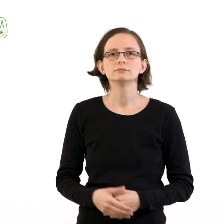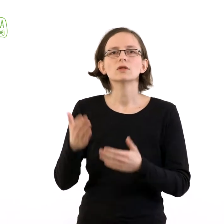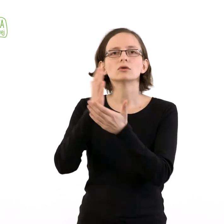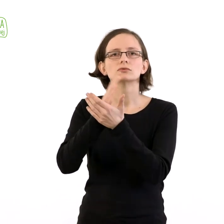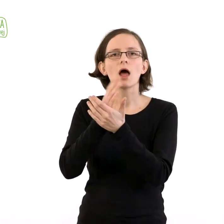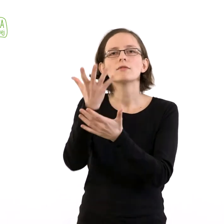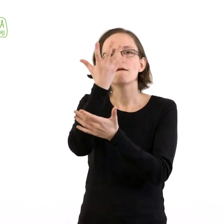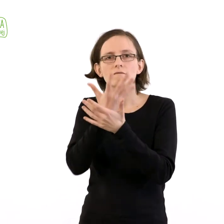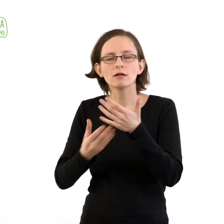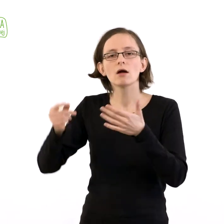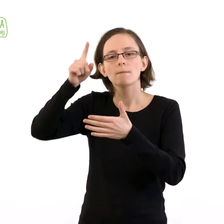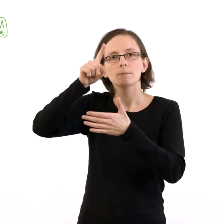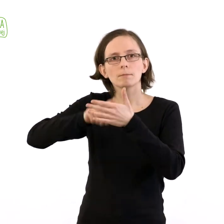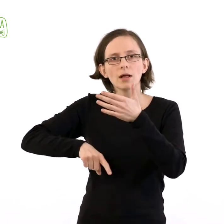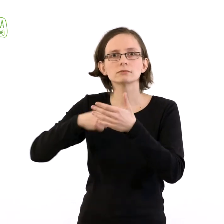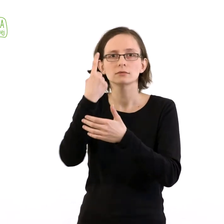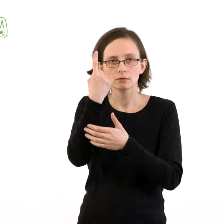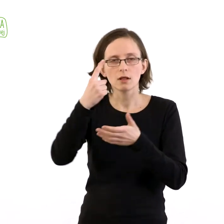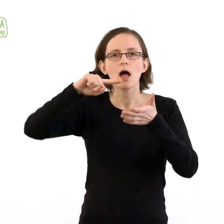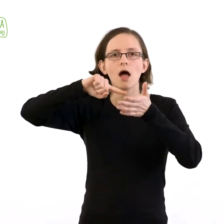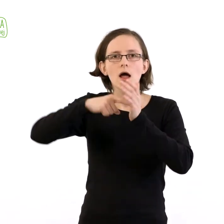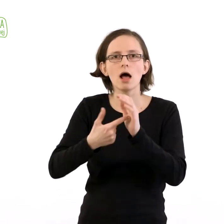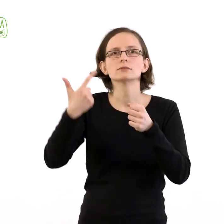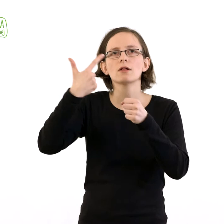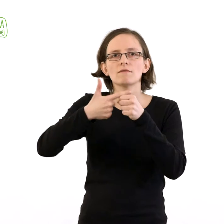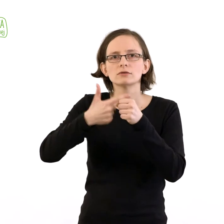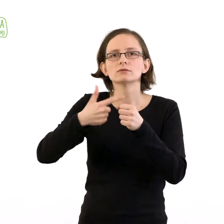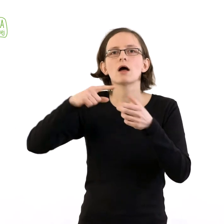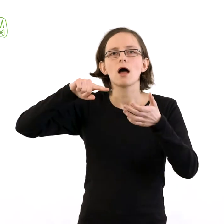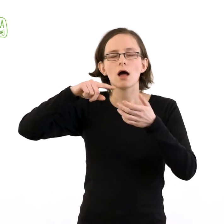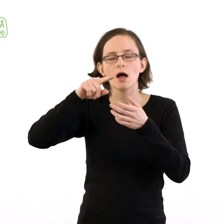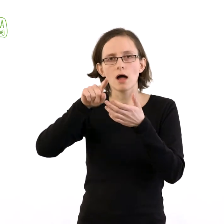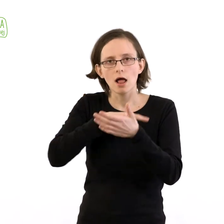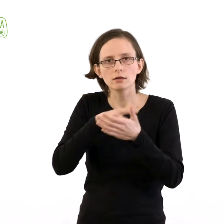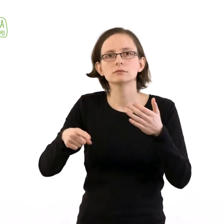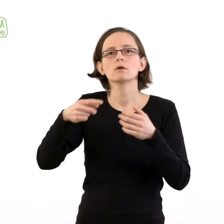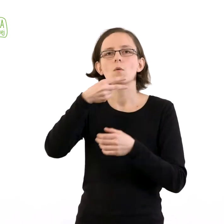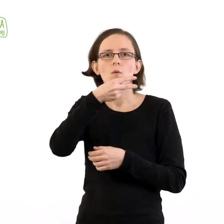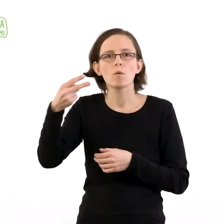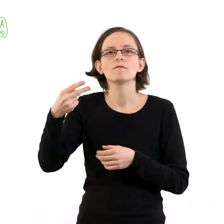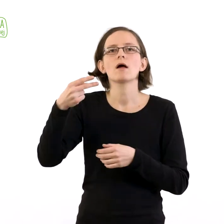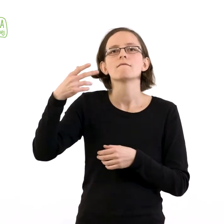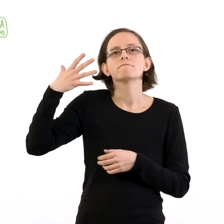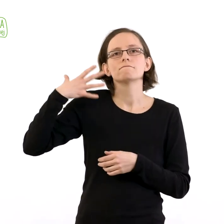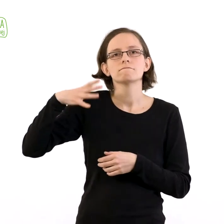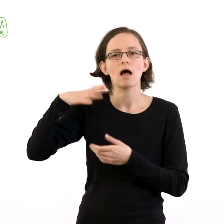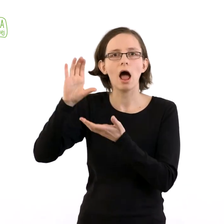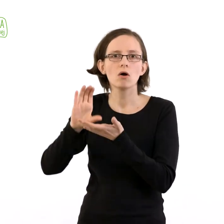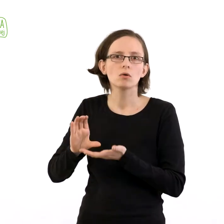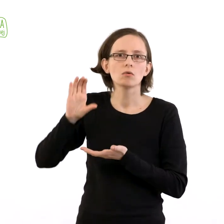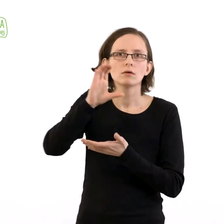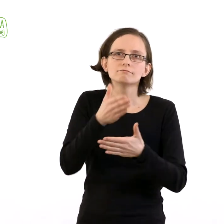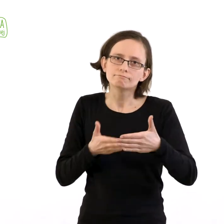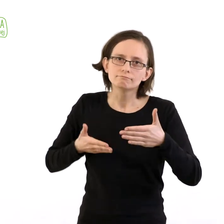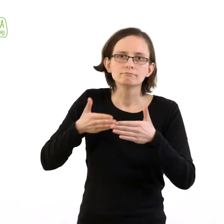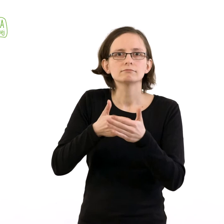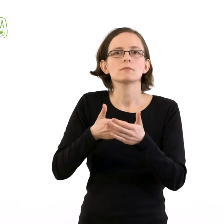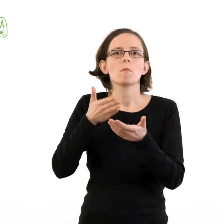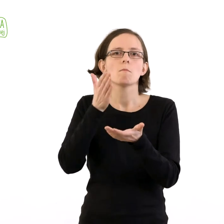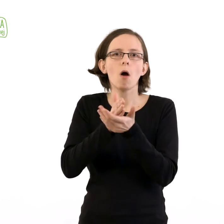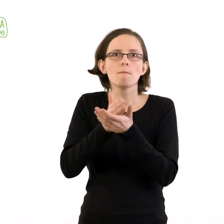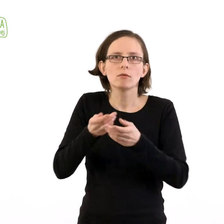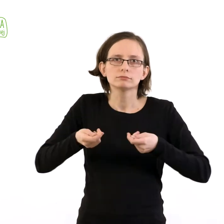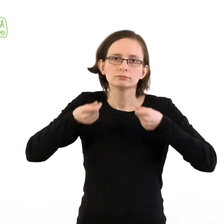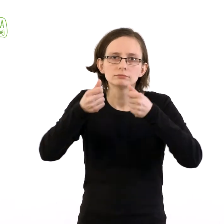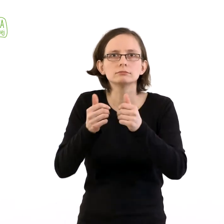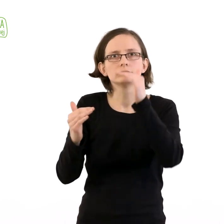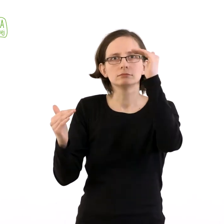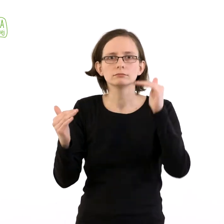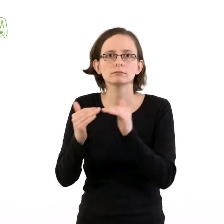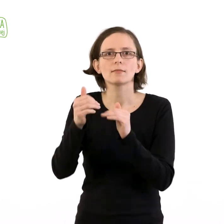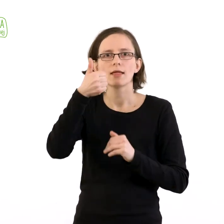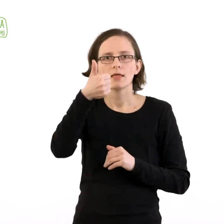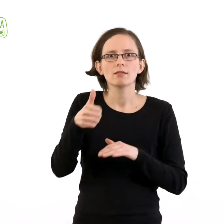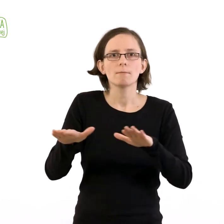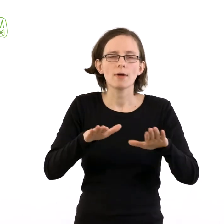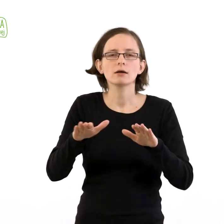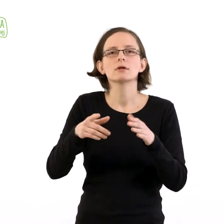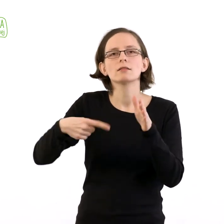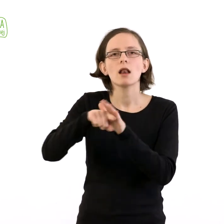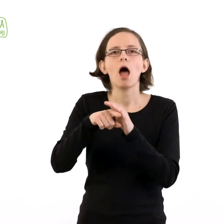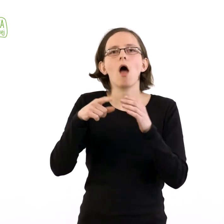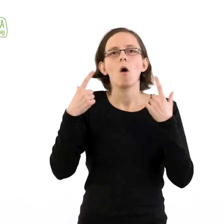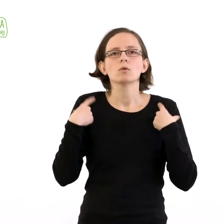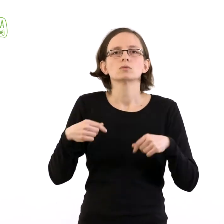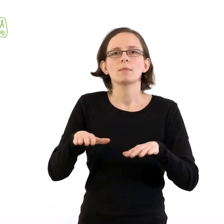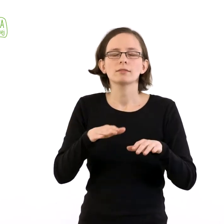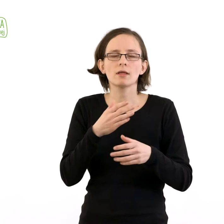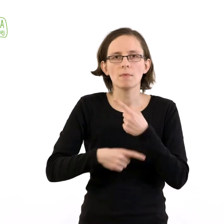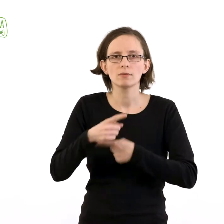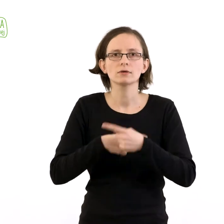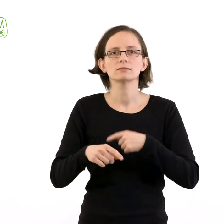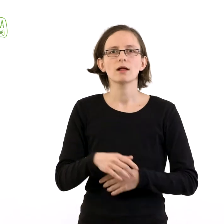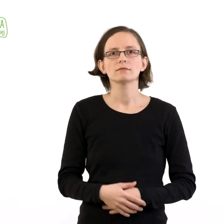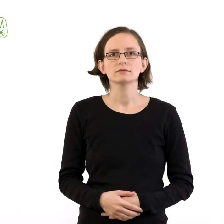Maksymalna wysokość pomocy na przystosowanie jednego stanowiska wynosi dwudziestokrotność przeciętnego wynagrodzenia za każde przystosowane stanowisko pracy osoby niepełnosprawnej.